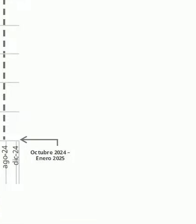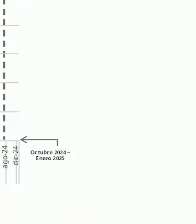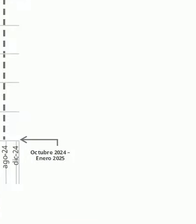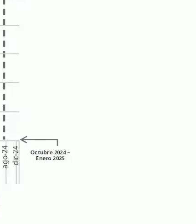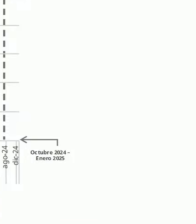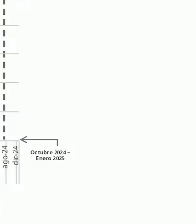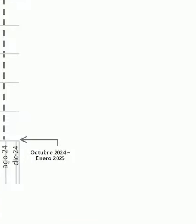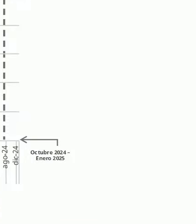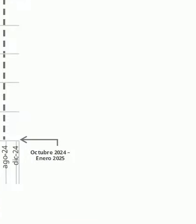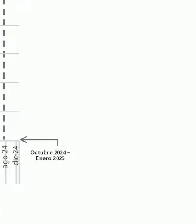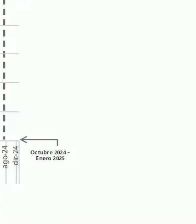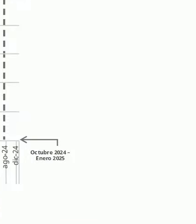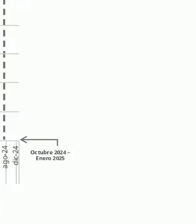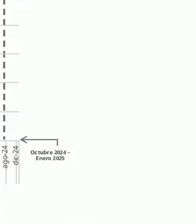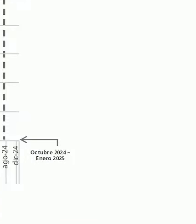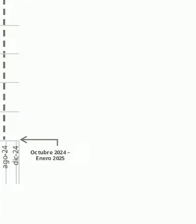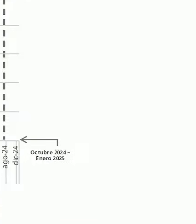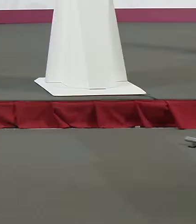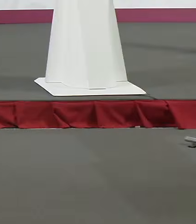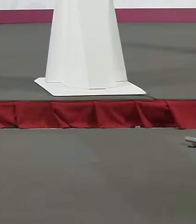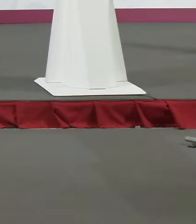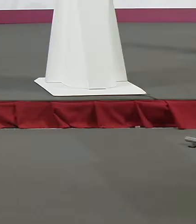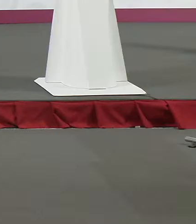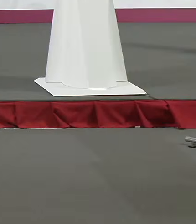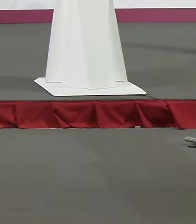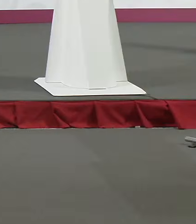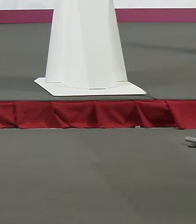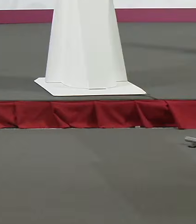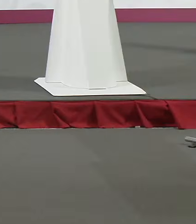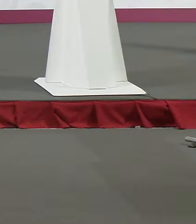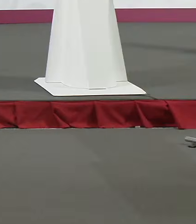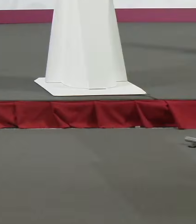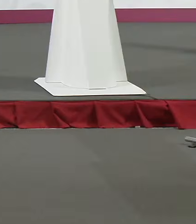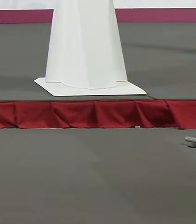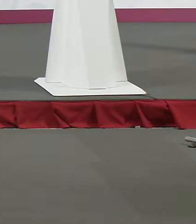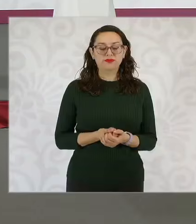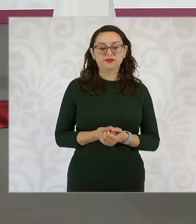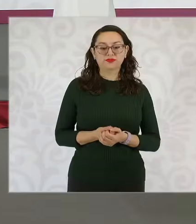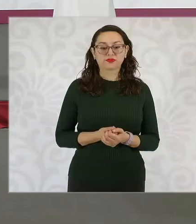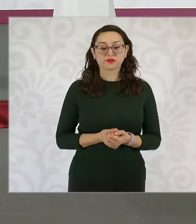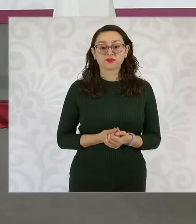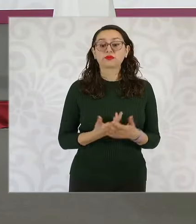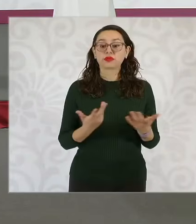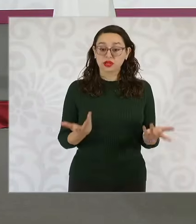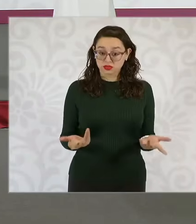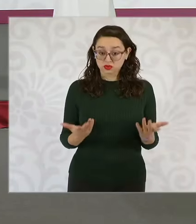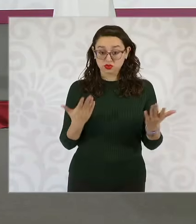se descuenta la inflación porque ha aumentado salarios etcétera etcétera entonces Incluso